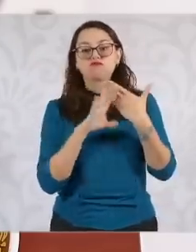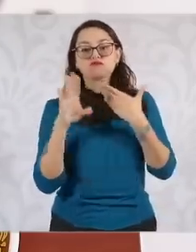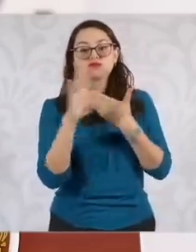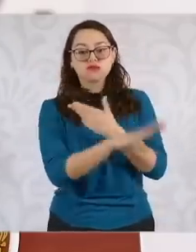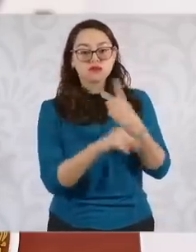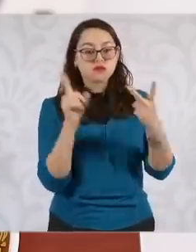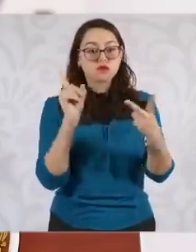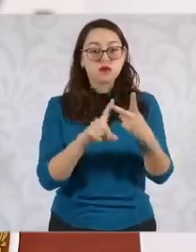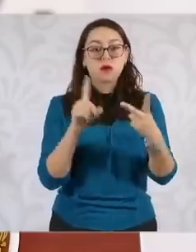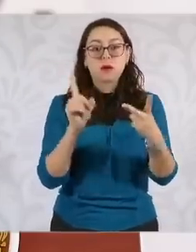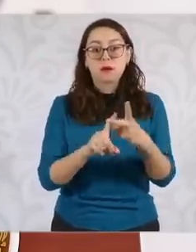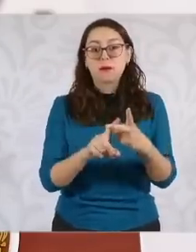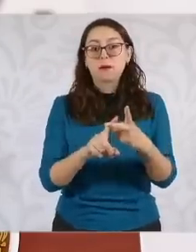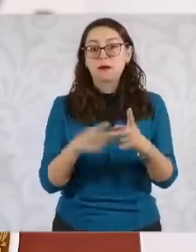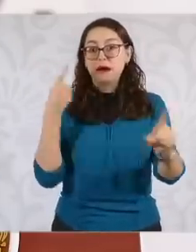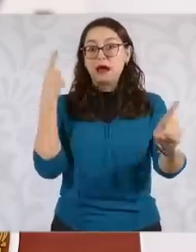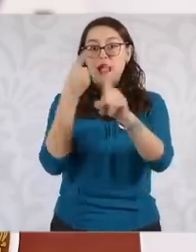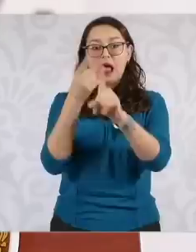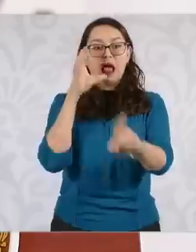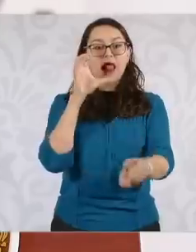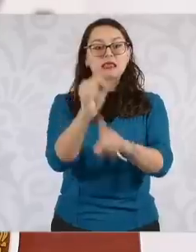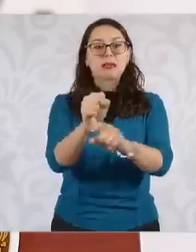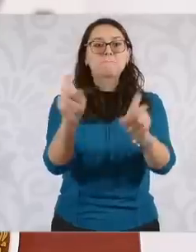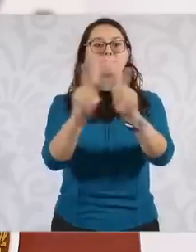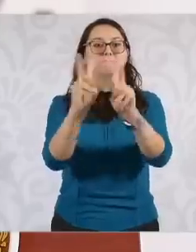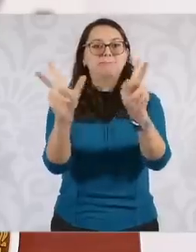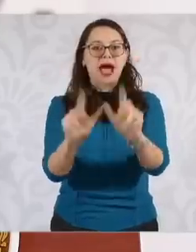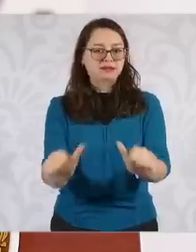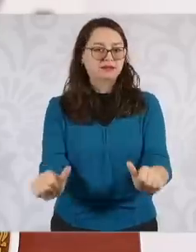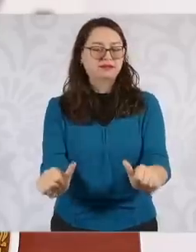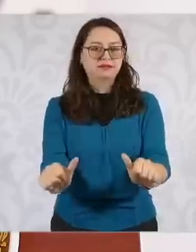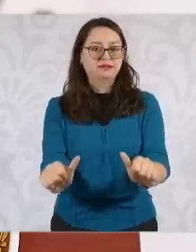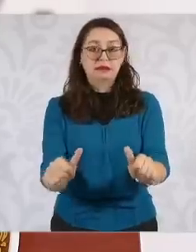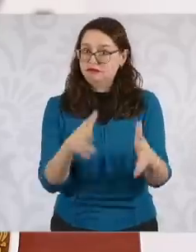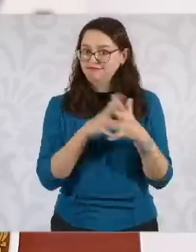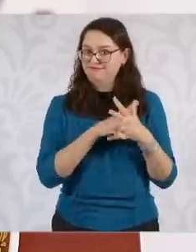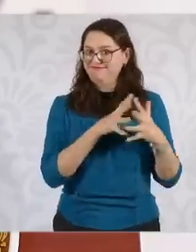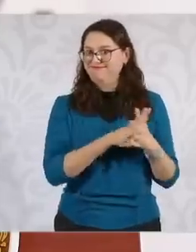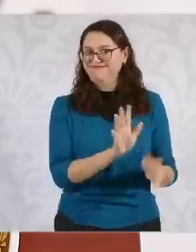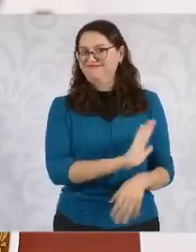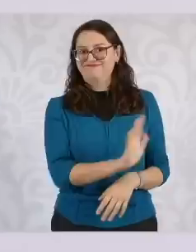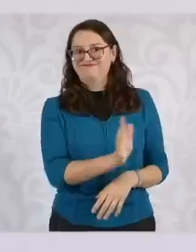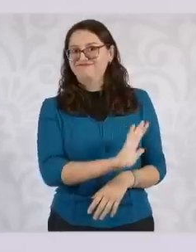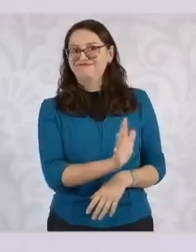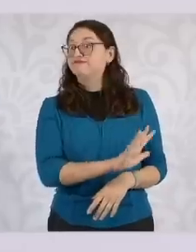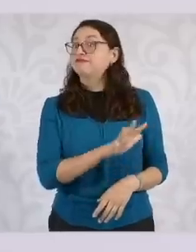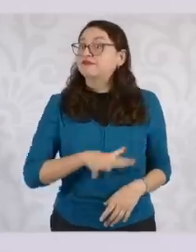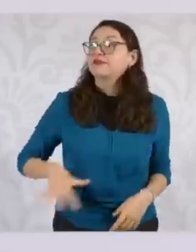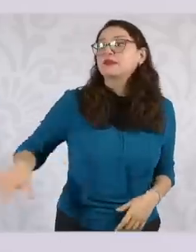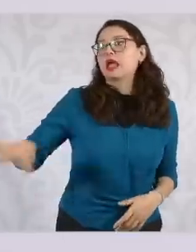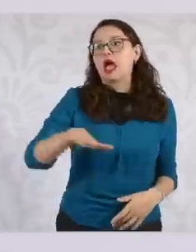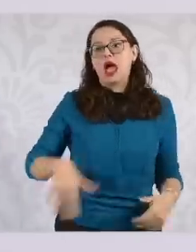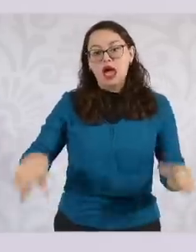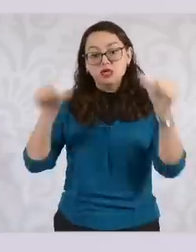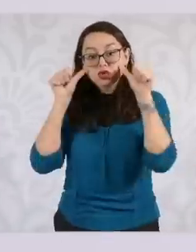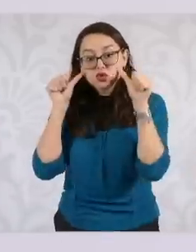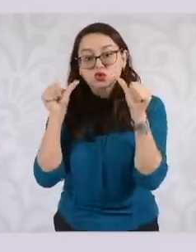de una manera muy distinta atendiendo las causas y disminuyendo la impunidad